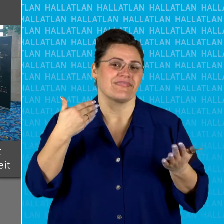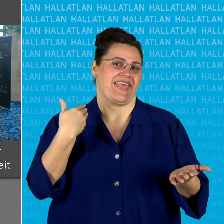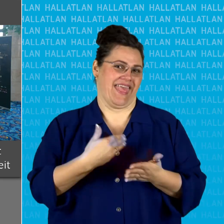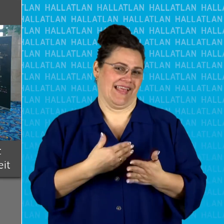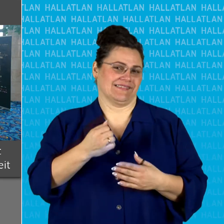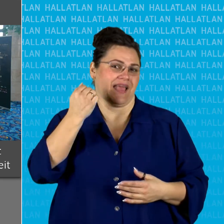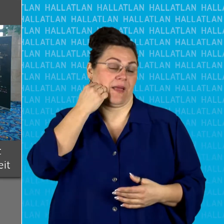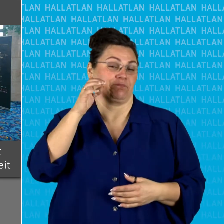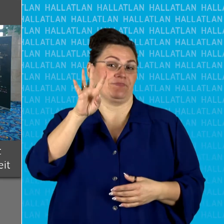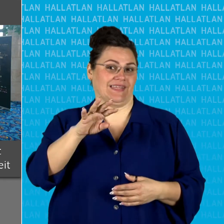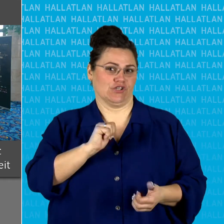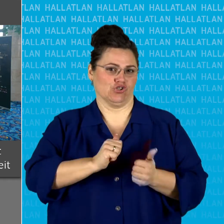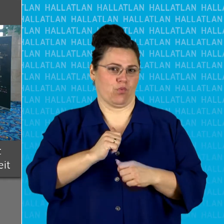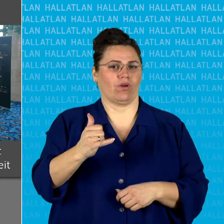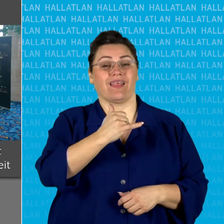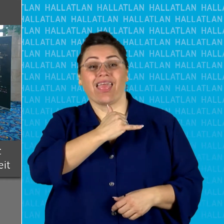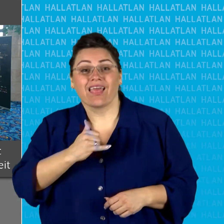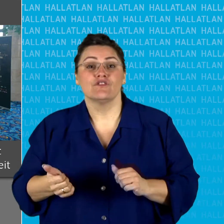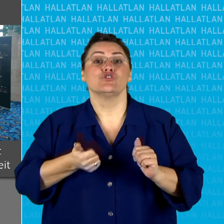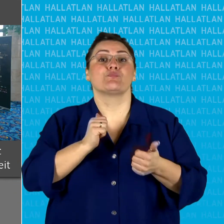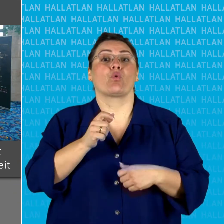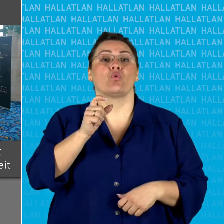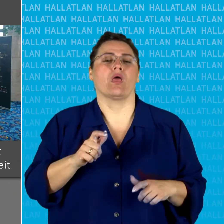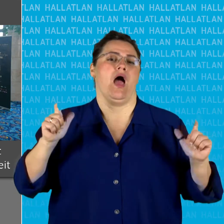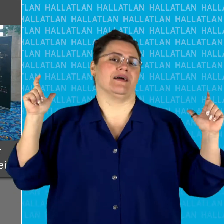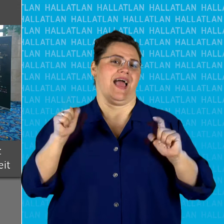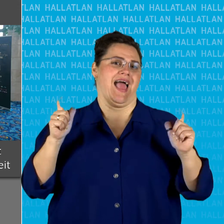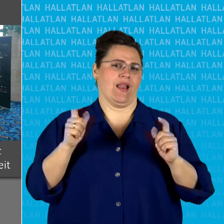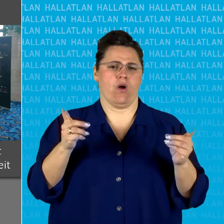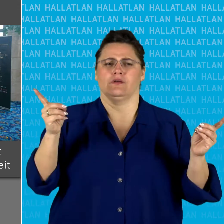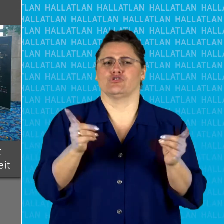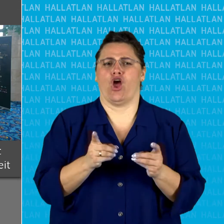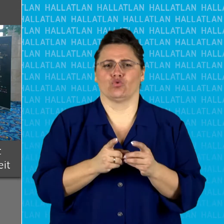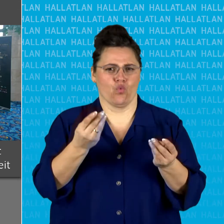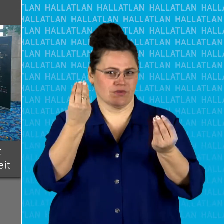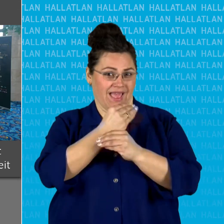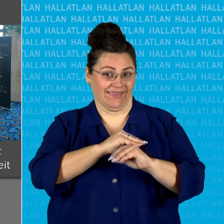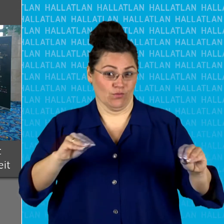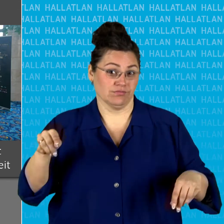az M4 Sport – Az Év Sportolója Gála sajtótájékoztatóján hozták nyilvánosságra